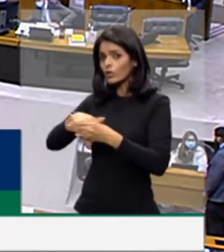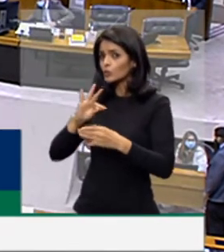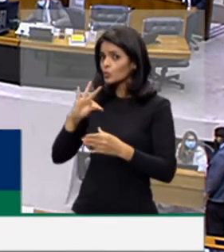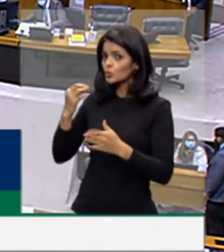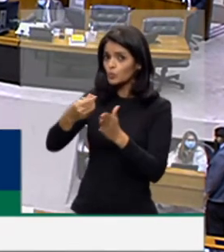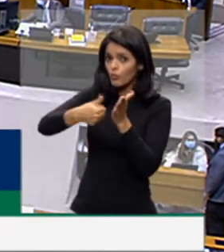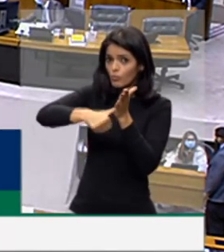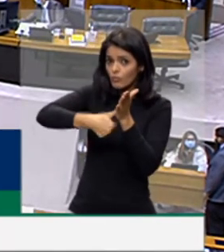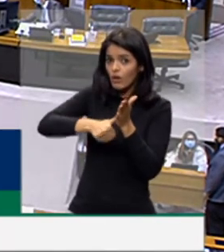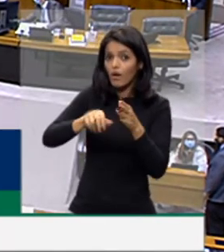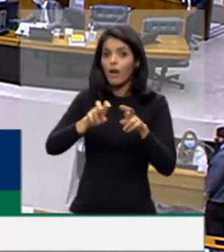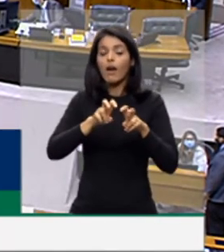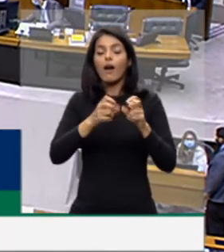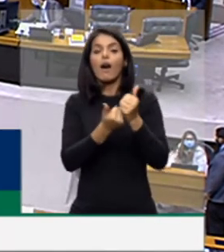POR ARTIGO. MUTAÇÃO FEITA PELO SISTEMA NOMINAL,